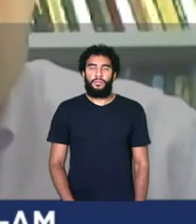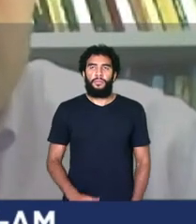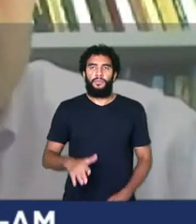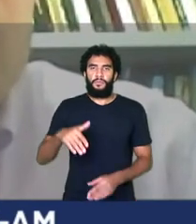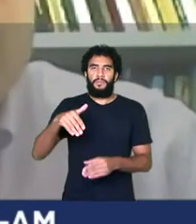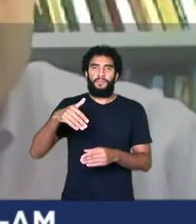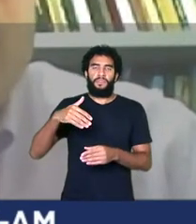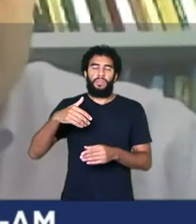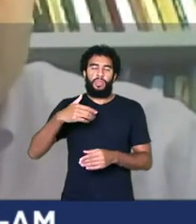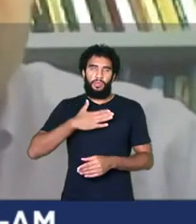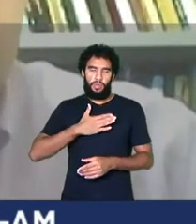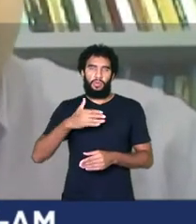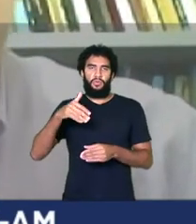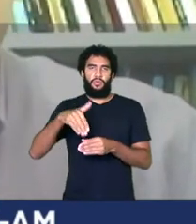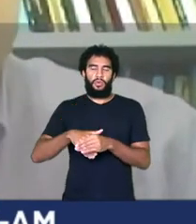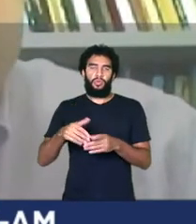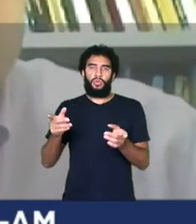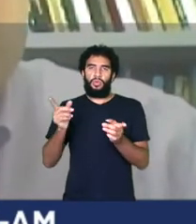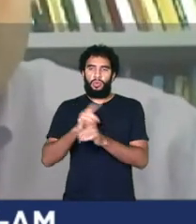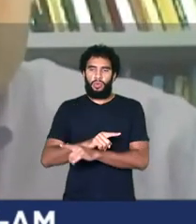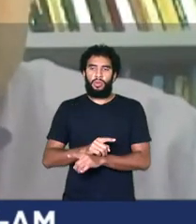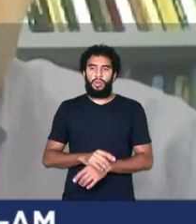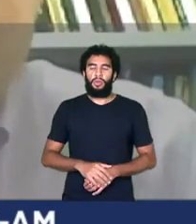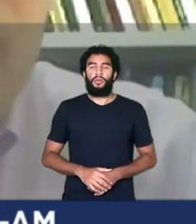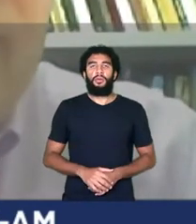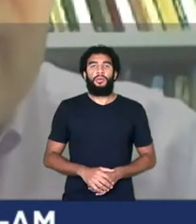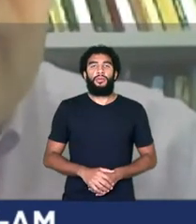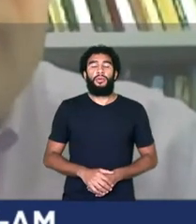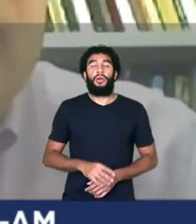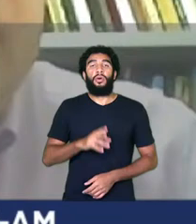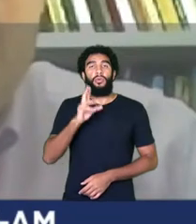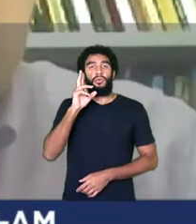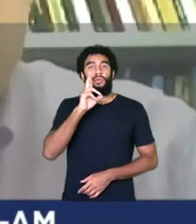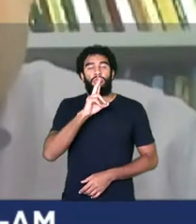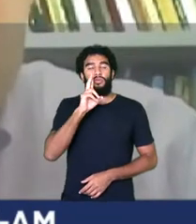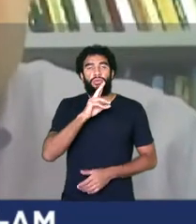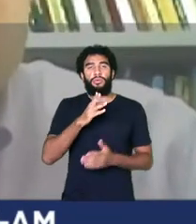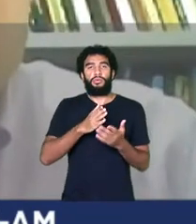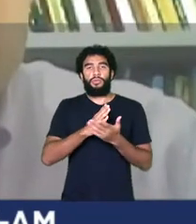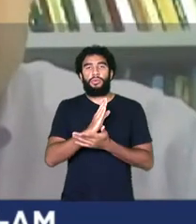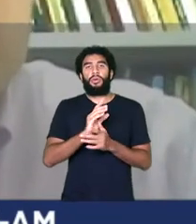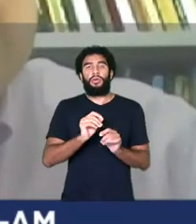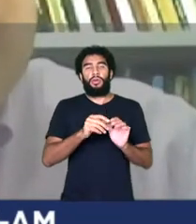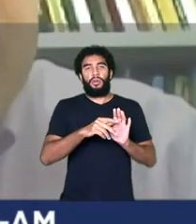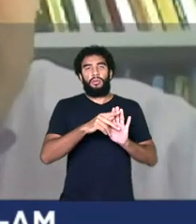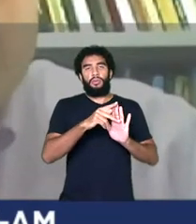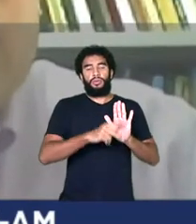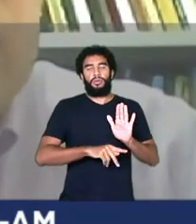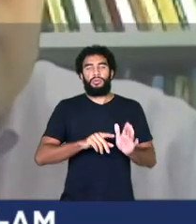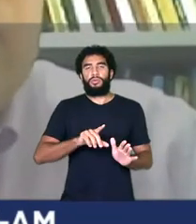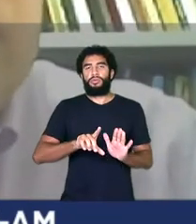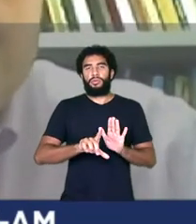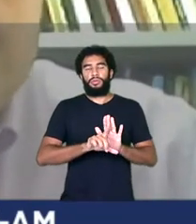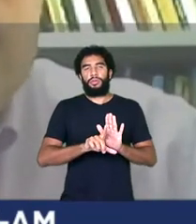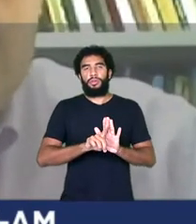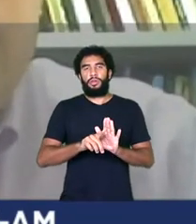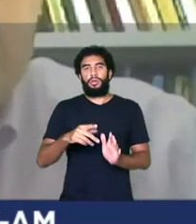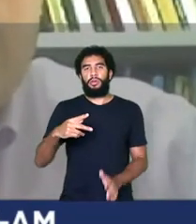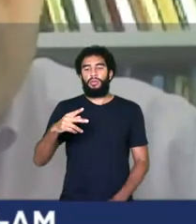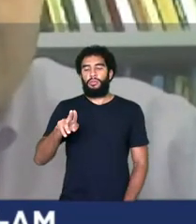APROVADO AÍ É TOQUE DE CAIXA ONTEM. O VOTO CONTRÁRIO MEU EM RELAÇÃO MATÉRIA. PORQUE É URGENTE É APROVAR A LEI PAULO GUSTAVO QUE ESTÁ NA